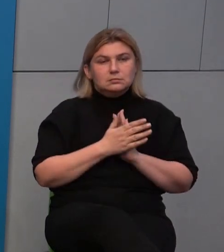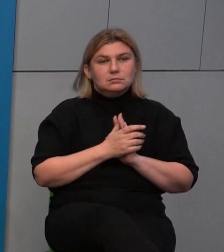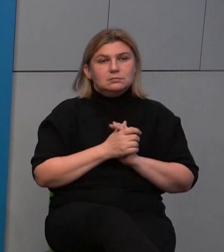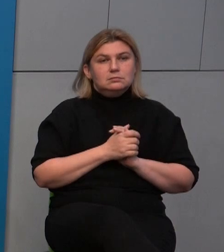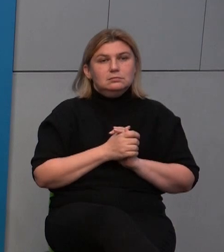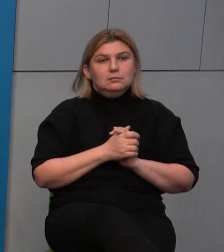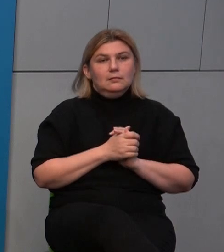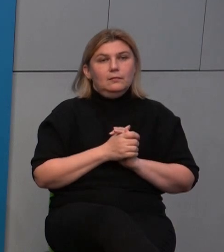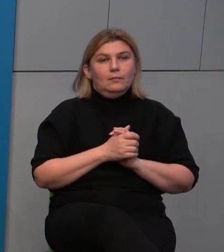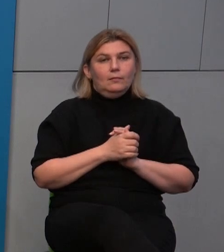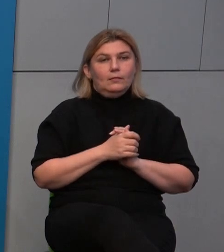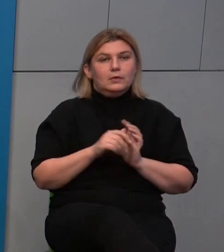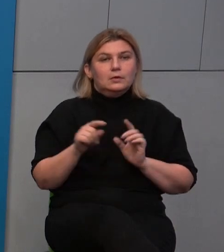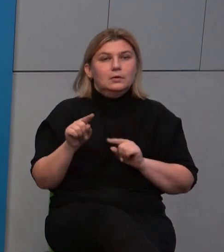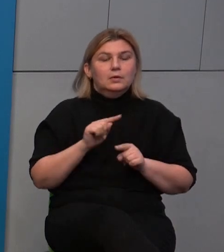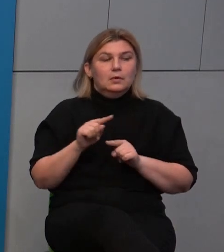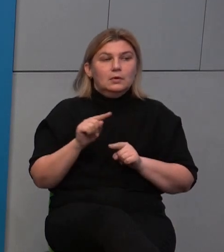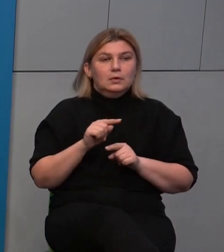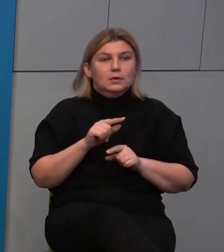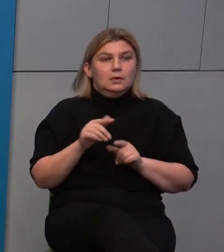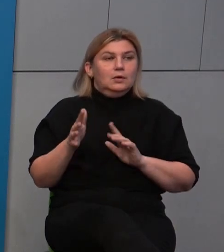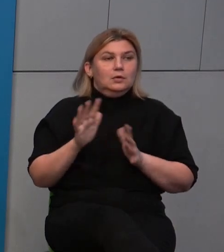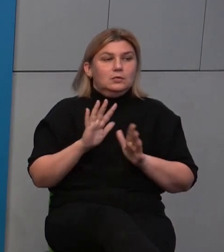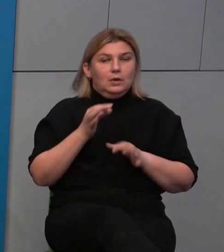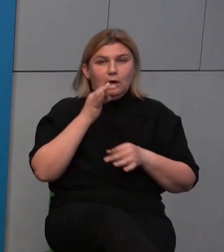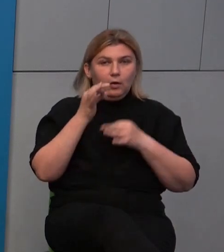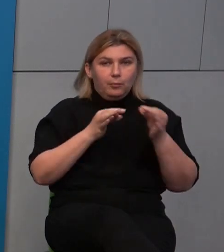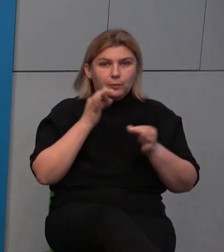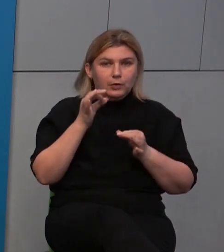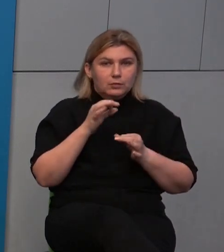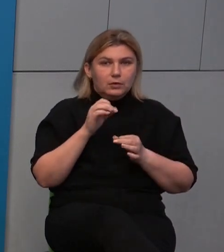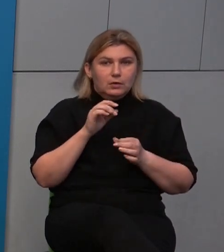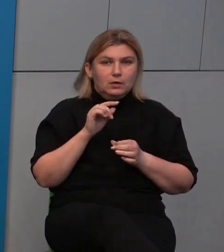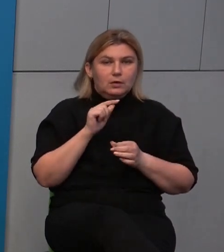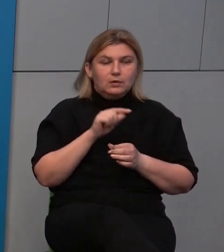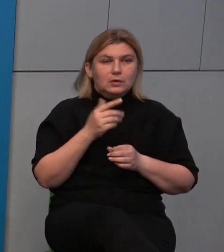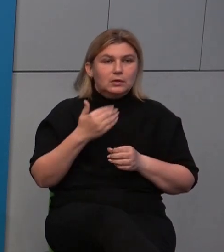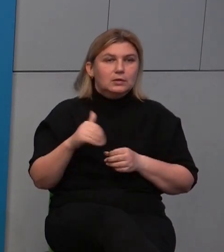I to znaczy, że ten sposób opowiadania o tym nie był dla niego bolesny.